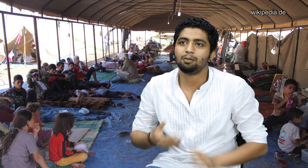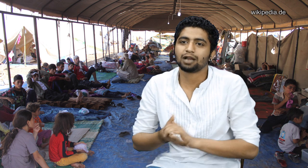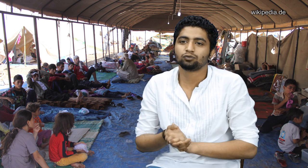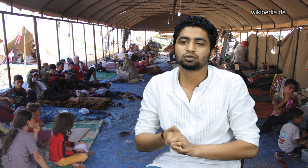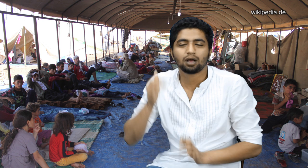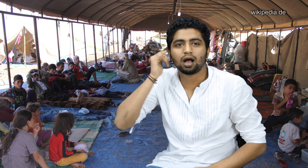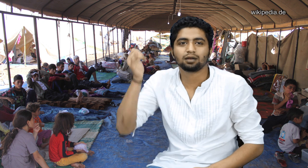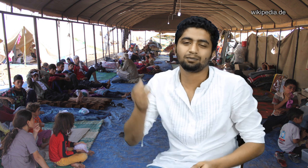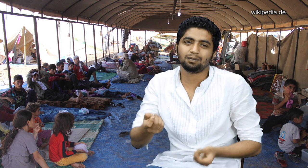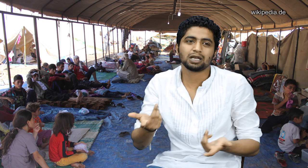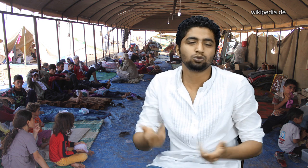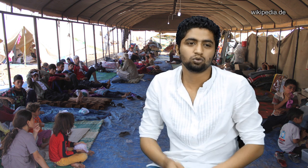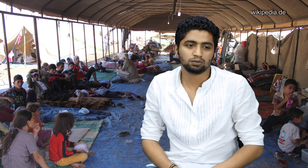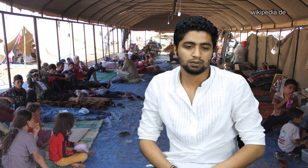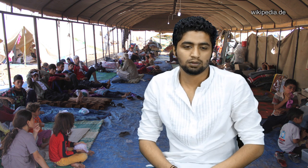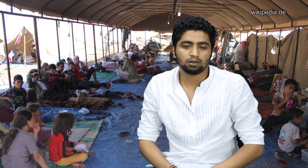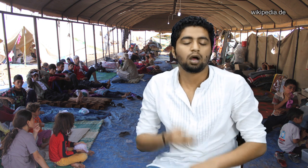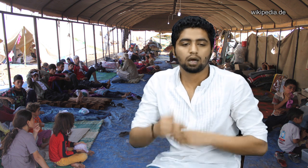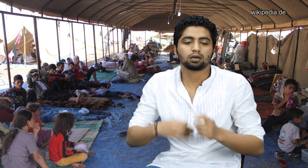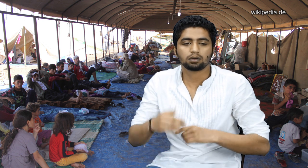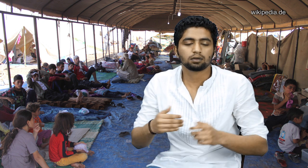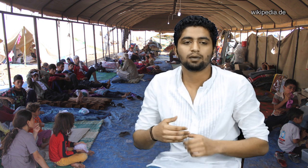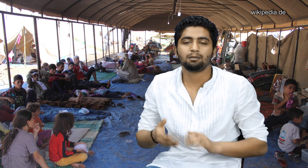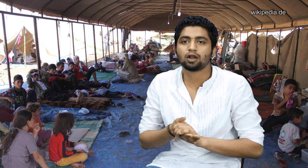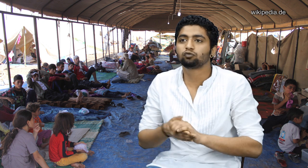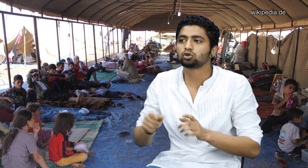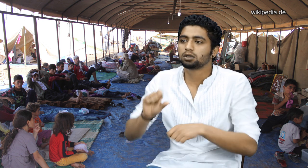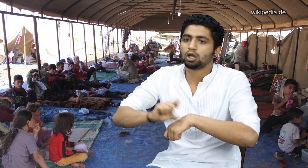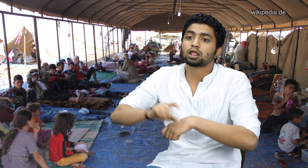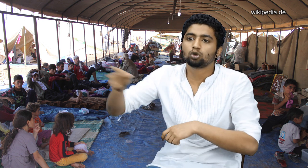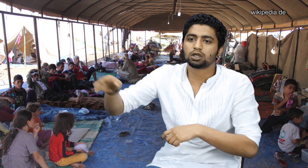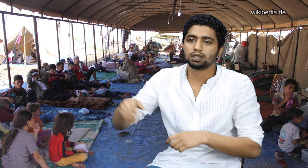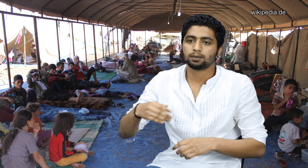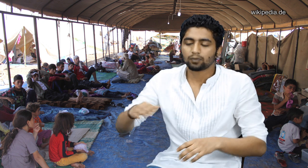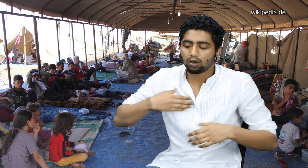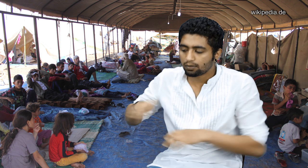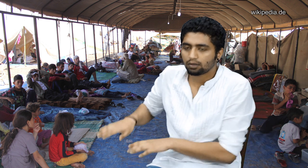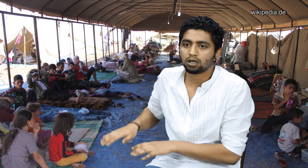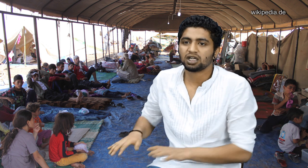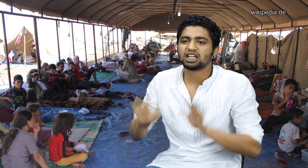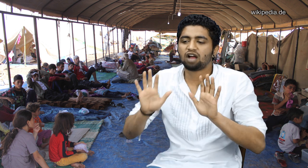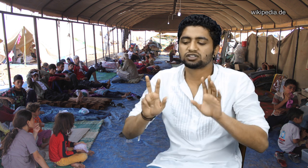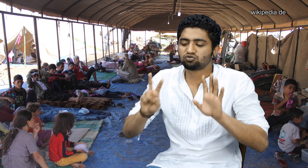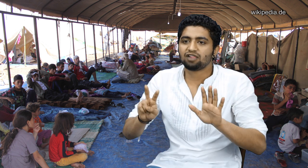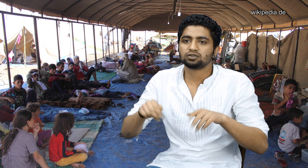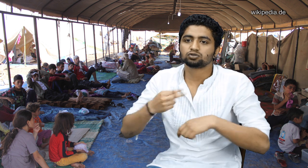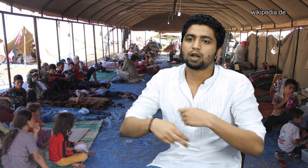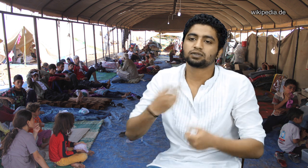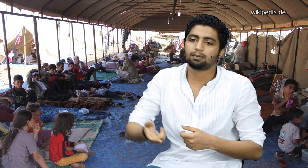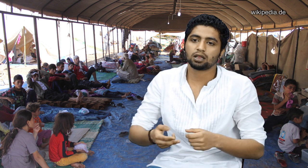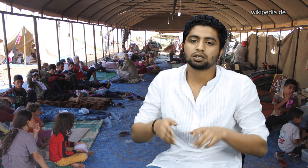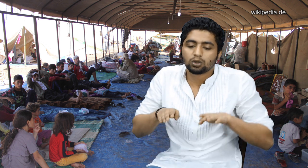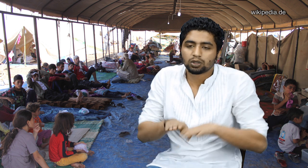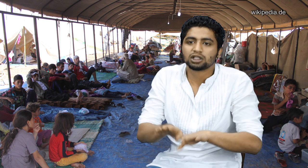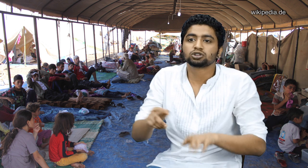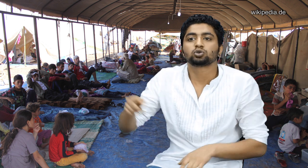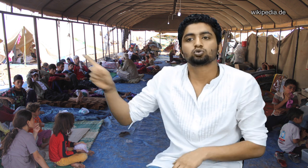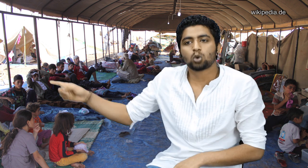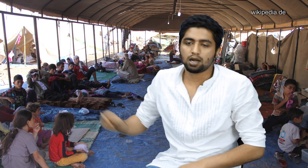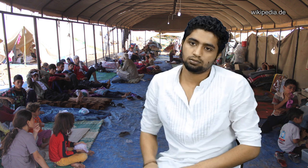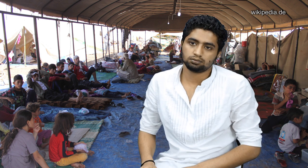Mein dortiger hörender Freund rief mich an: „Was machst du jetzt?“ und so nahm er mich für 17 Tage bei sich auf.